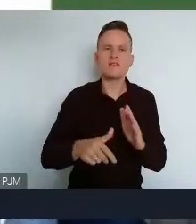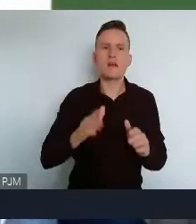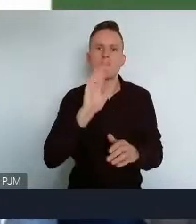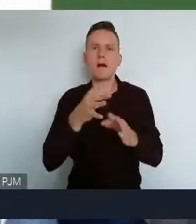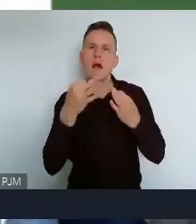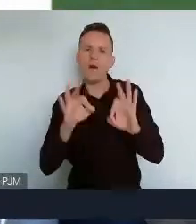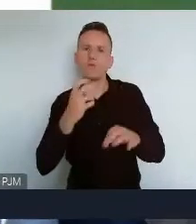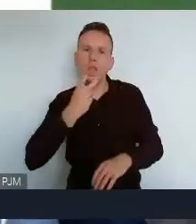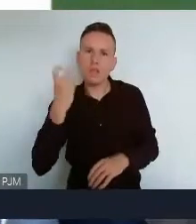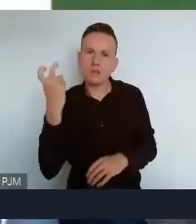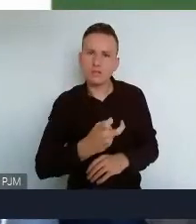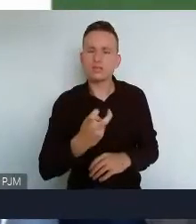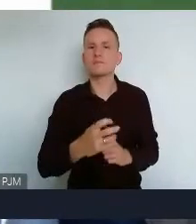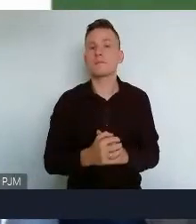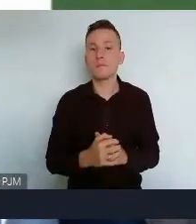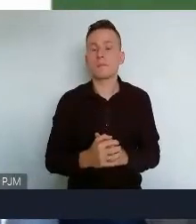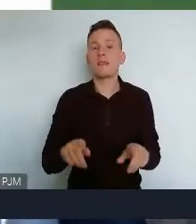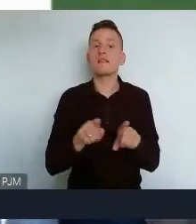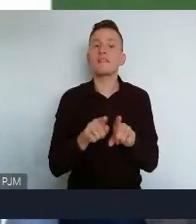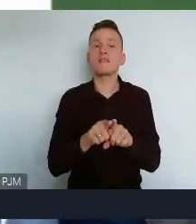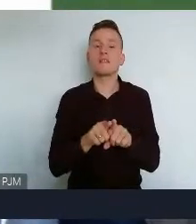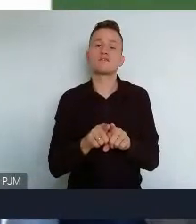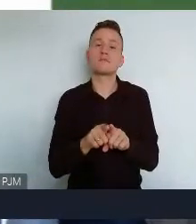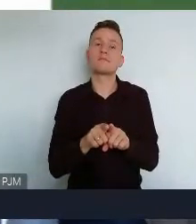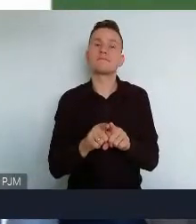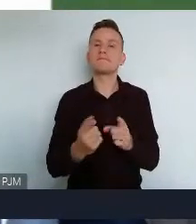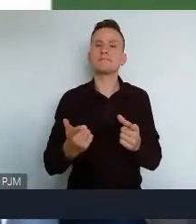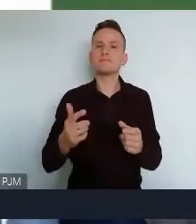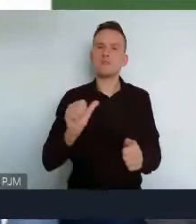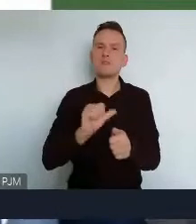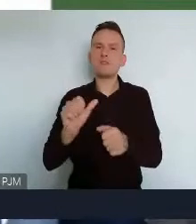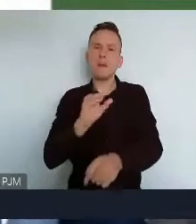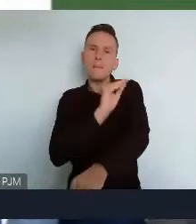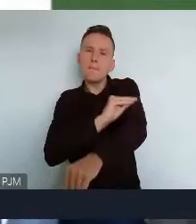Zastosowaliśmy również metodologię "Parkuj i jedź".